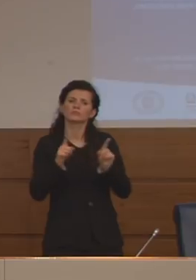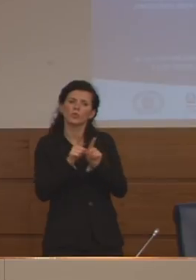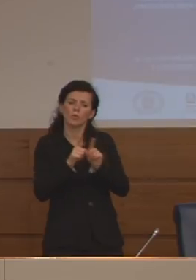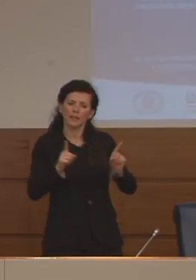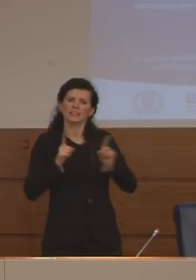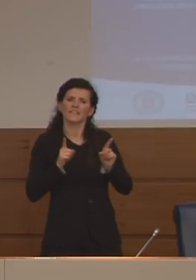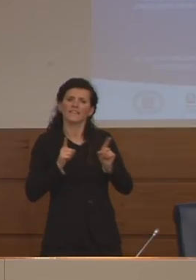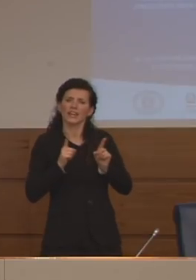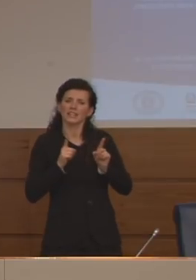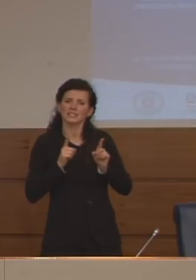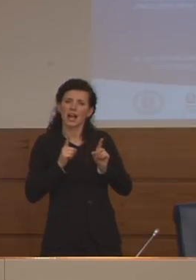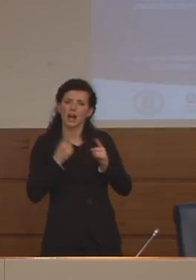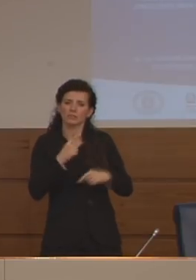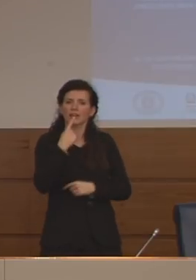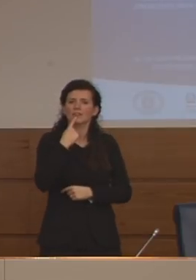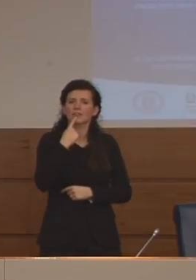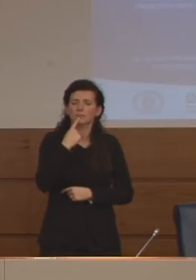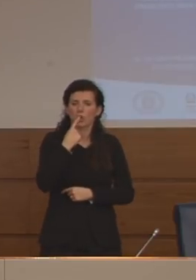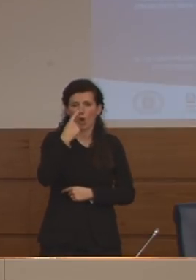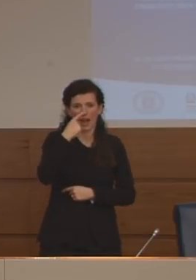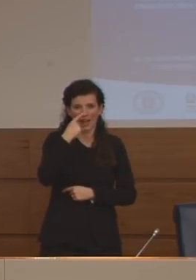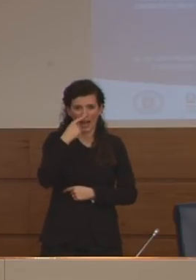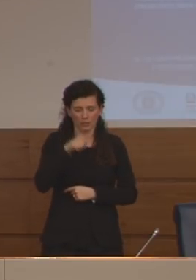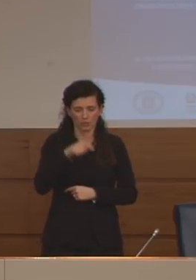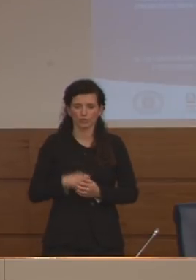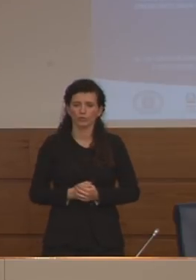Bene, noi parliamo, per quanto riguarda